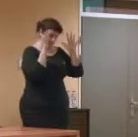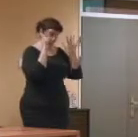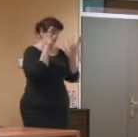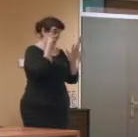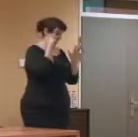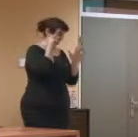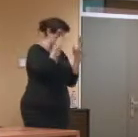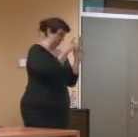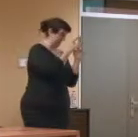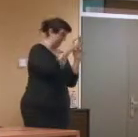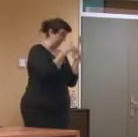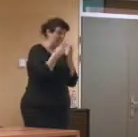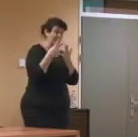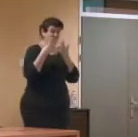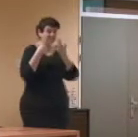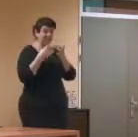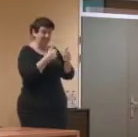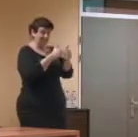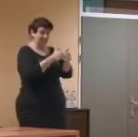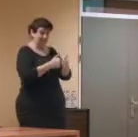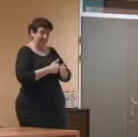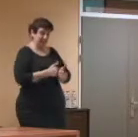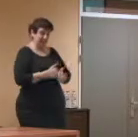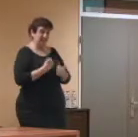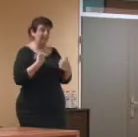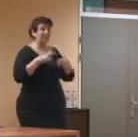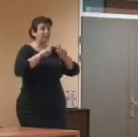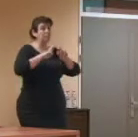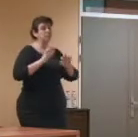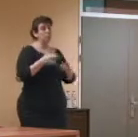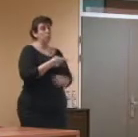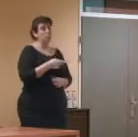en estos momentos investigados o imputados, uno ya condenado como es